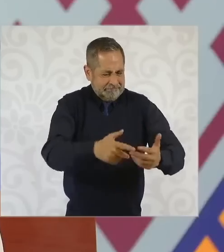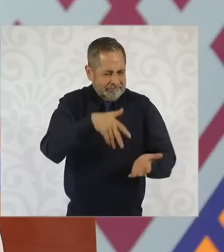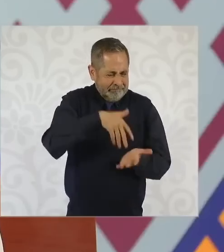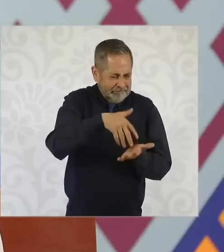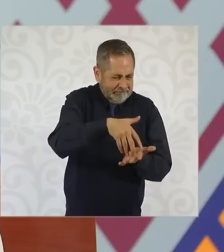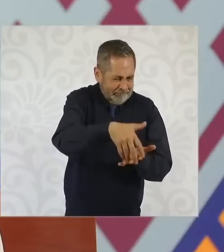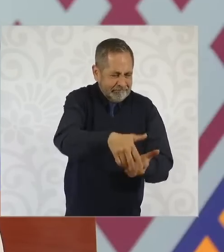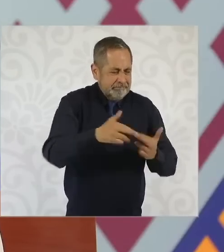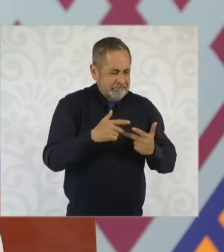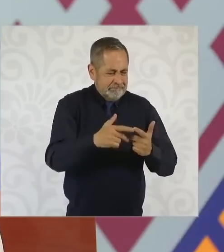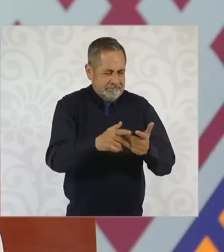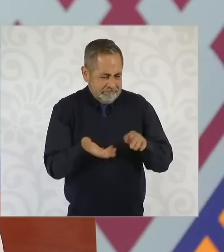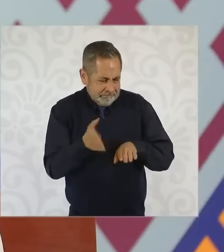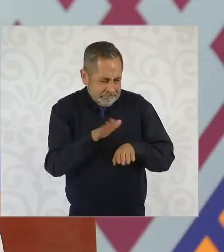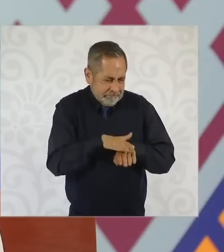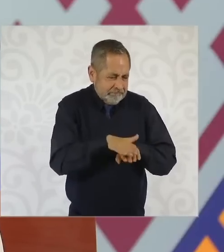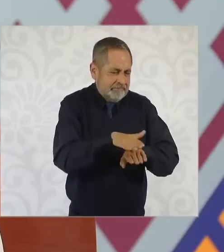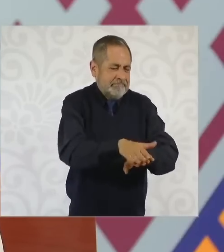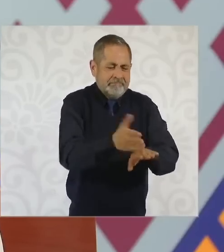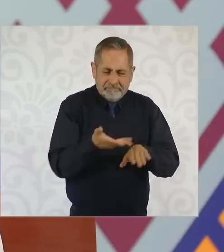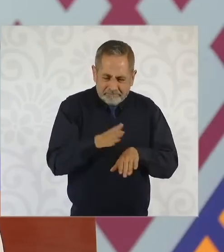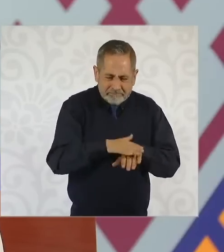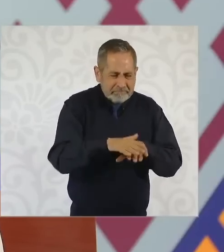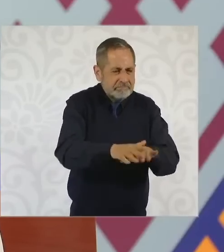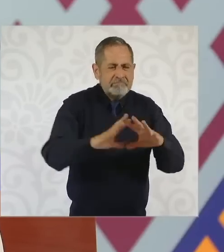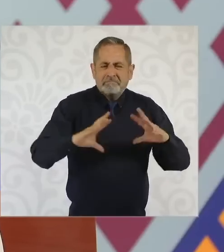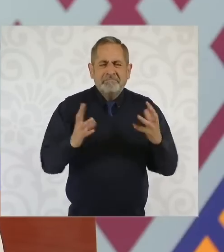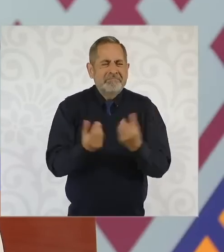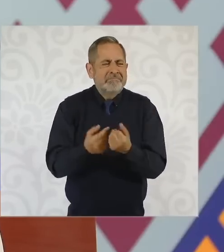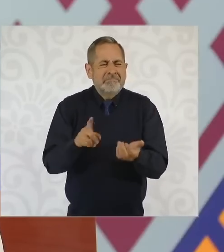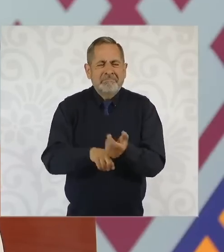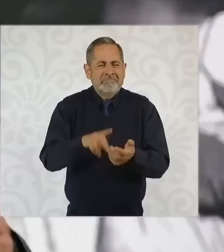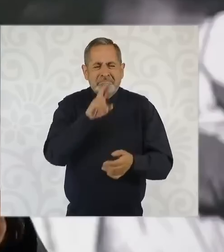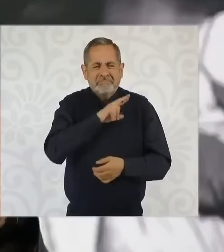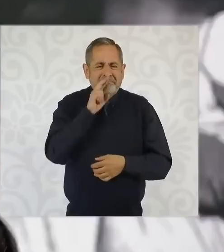ampliar metas y también vamos a tener capacidad de ejecución Eso no significa que no tengamos